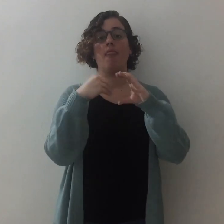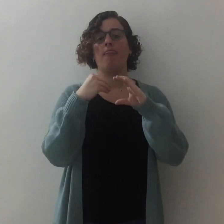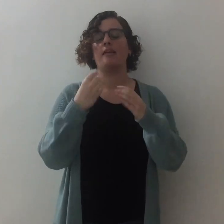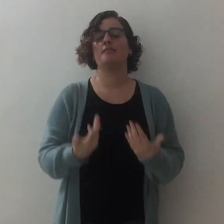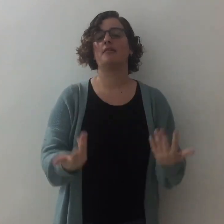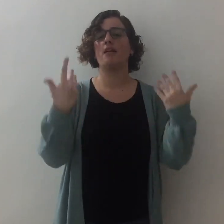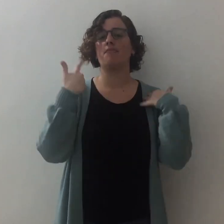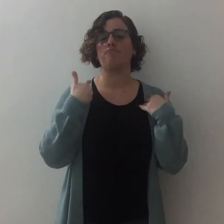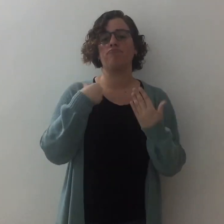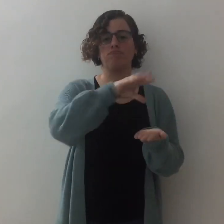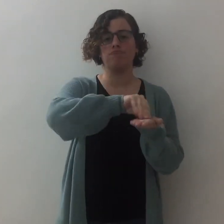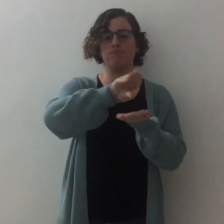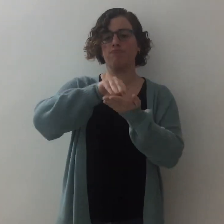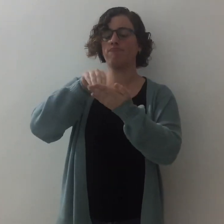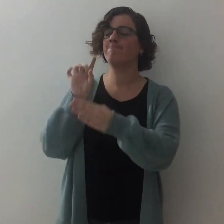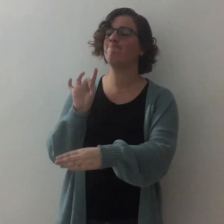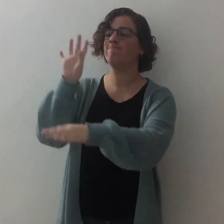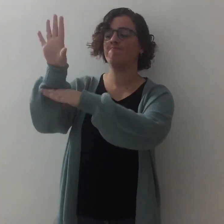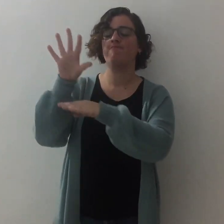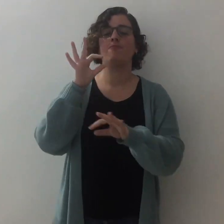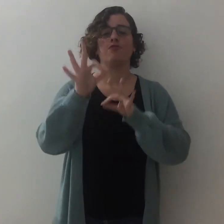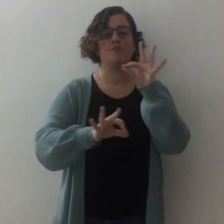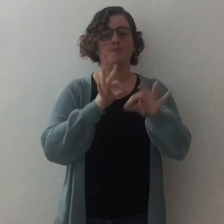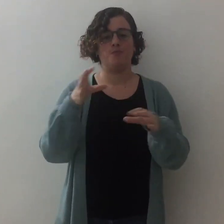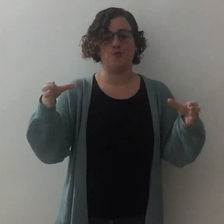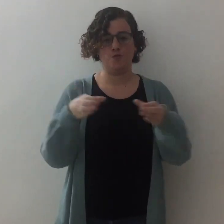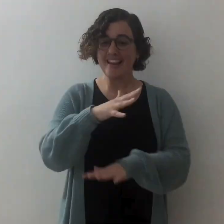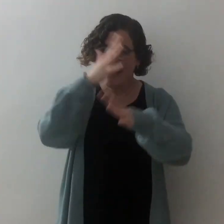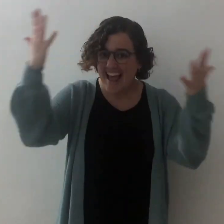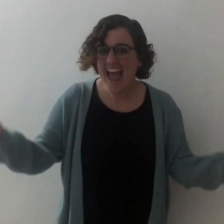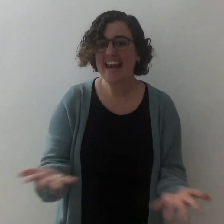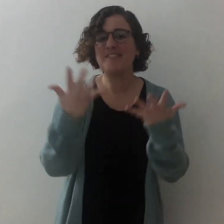la CJS-CNSE tras reunir las inscripciones, las hará llegar al comité organizador. ¡Ánimo!